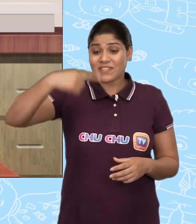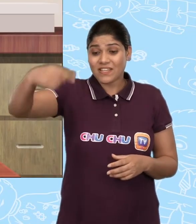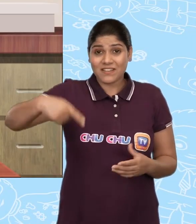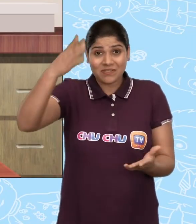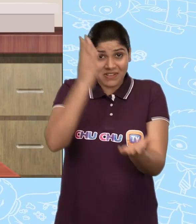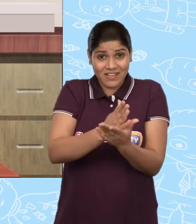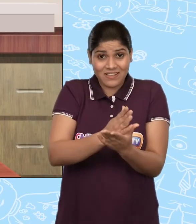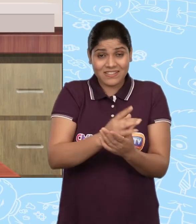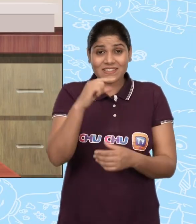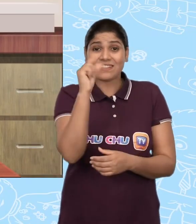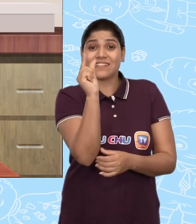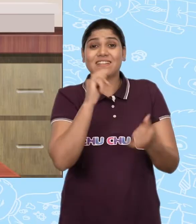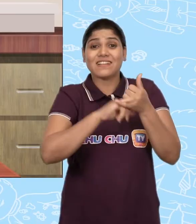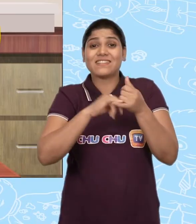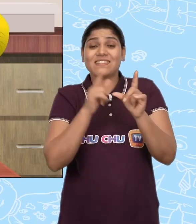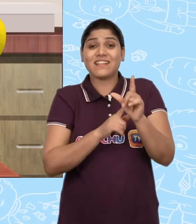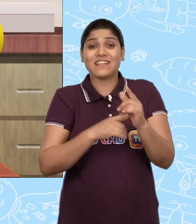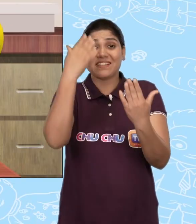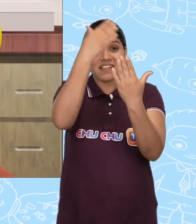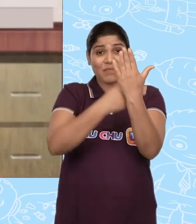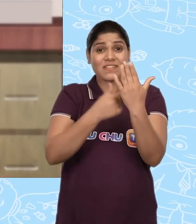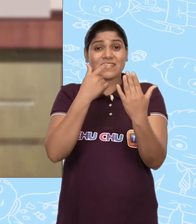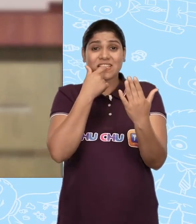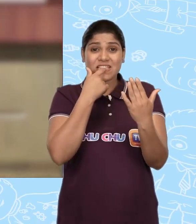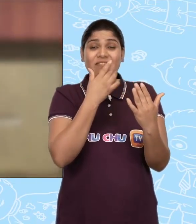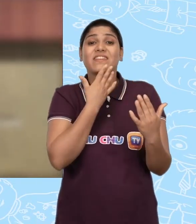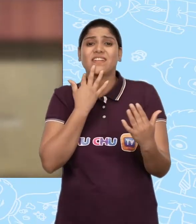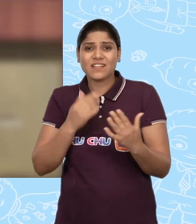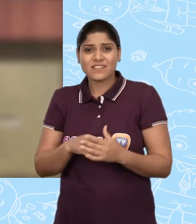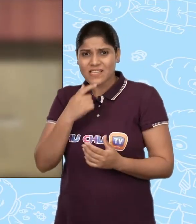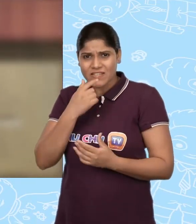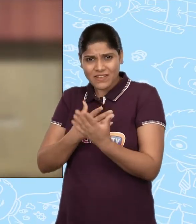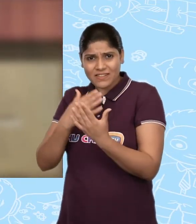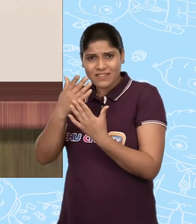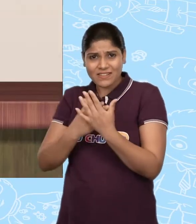और जब वो पहिया रूका तो Cussly के सामने था सफेद रंग सफ़ेद?